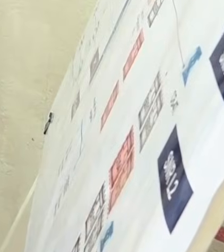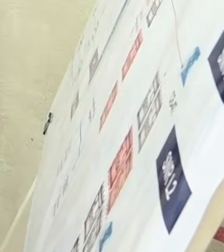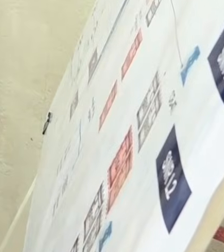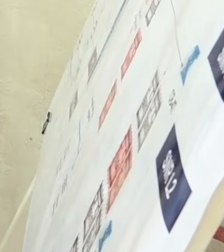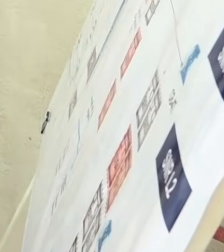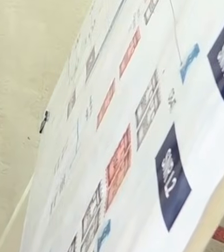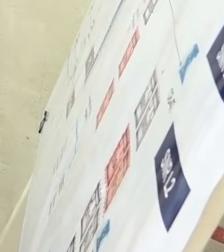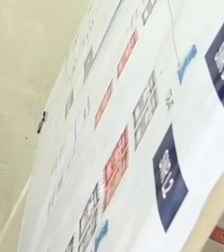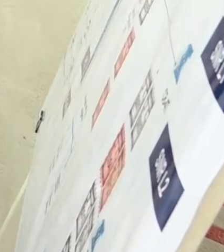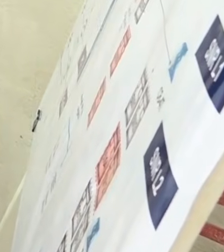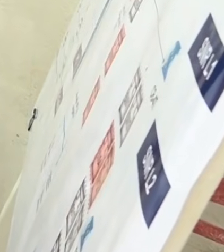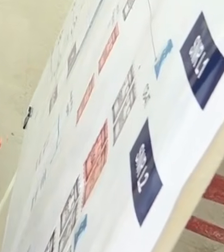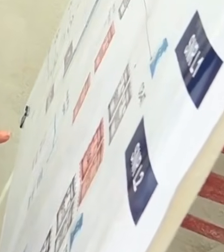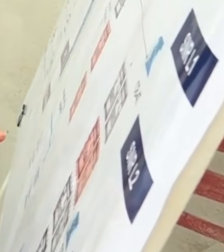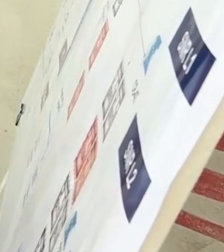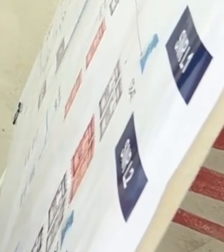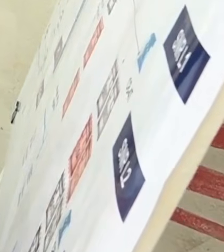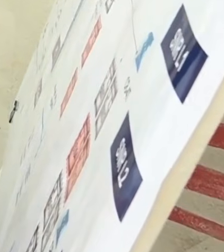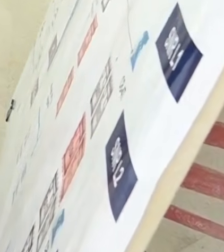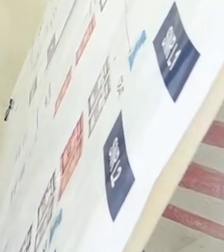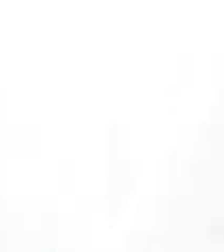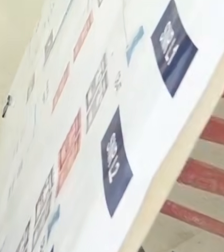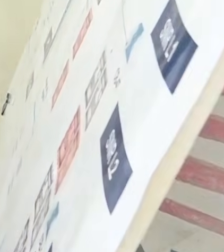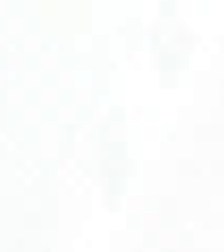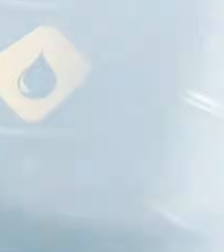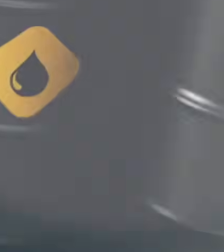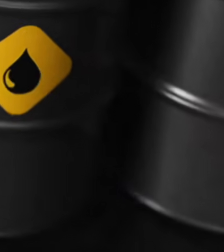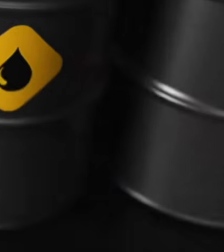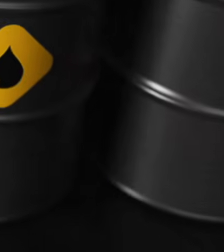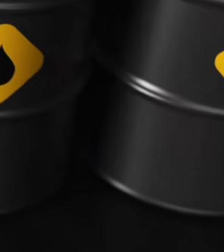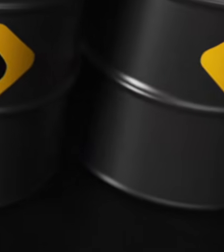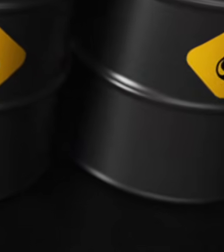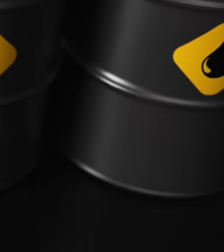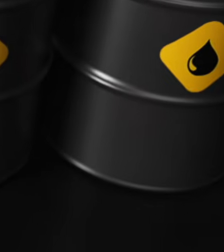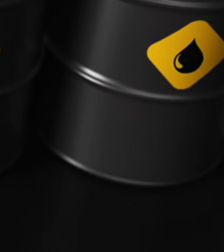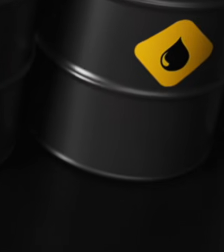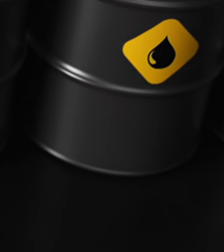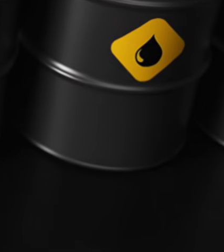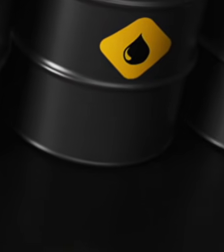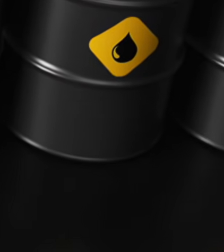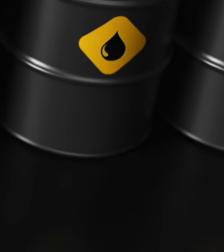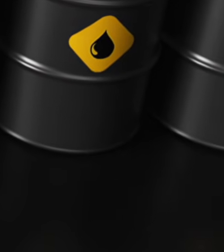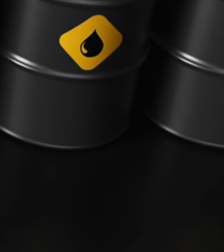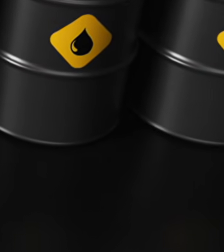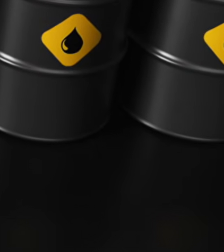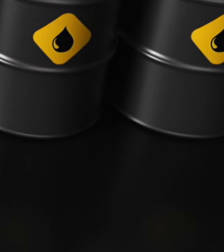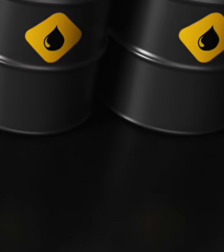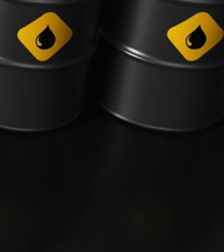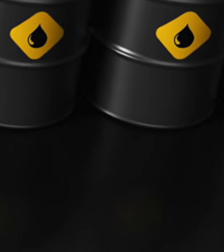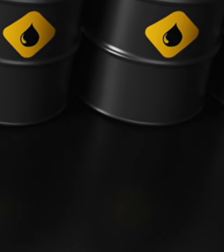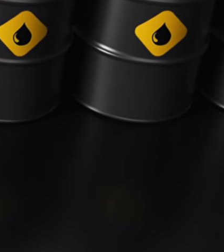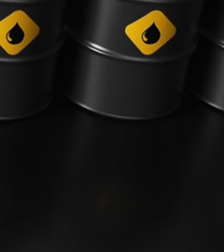Pemex Ha logrado por primera vez una producción de 100,000 barriles diarios de combustibles en